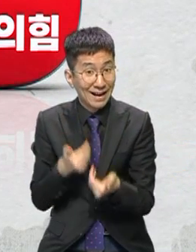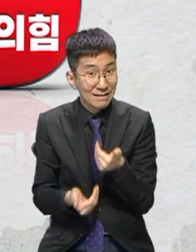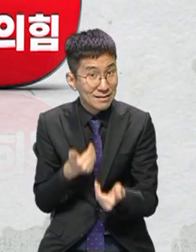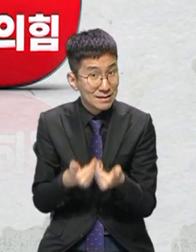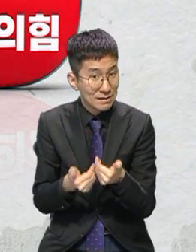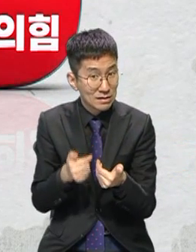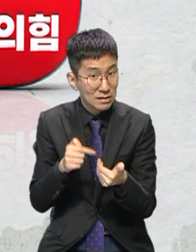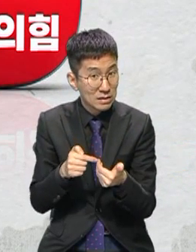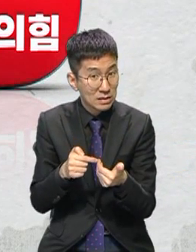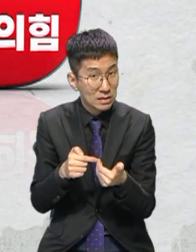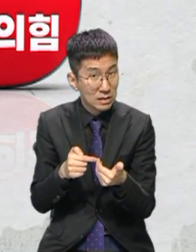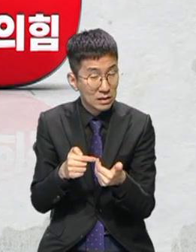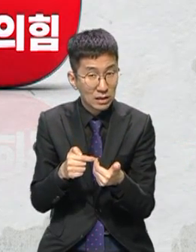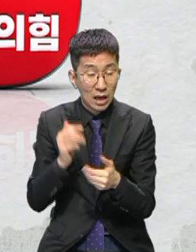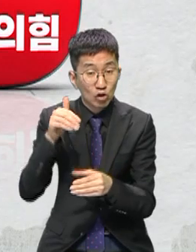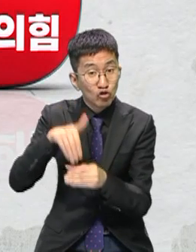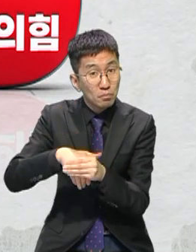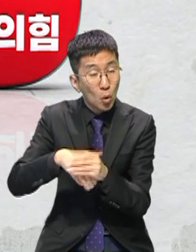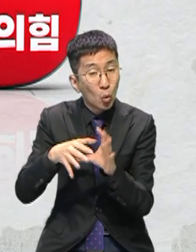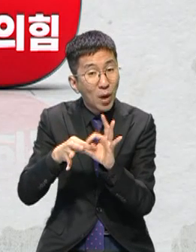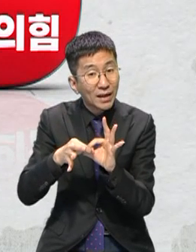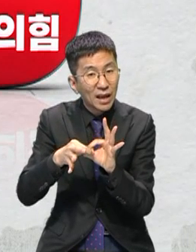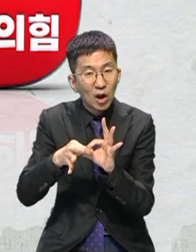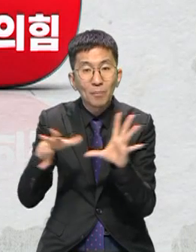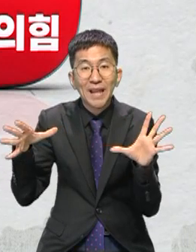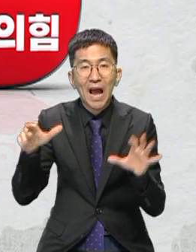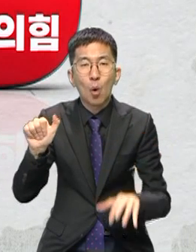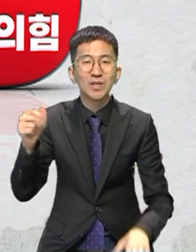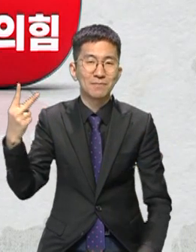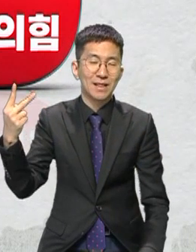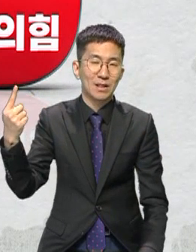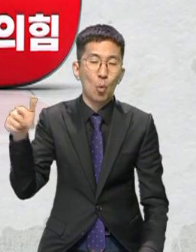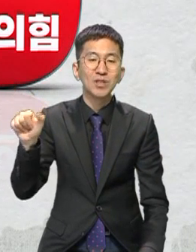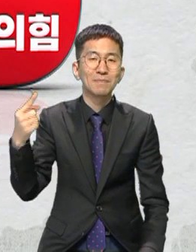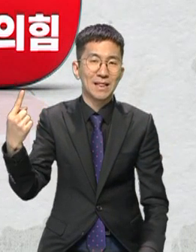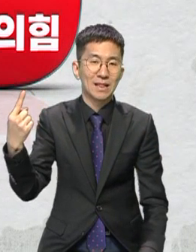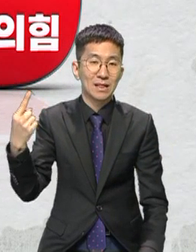갈등을 빚은 데 대해서는 대선에 영향을 안 줄 것 51.3, 영향 줄 것